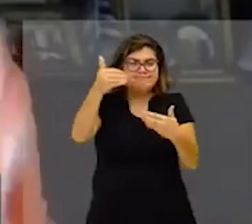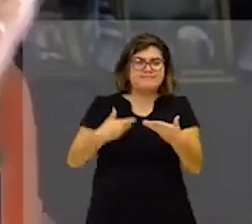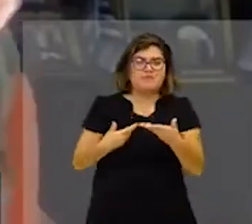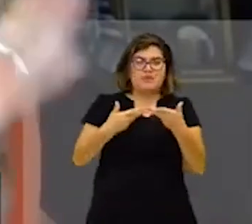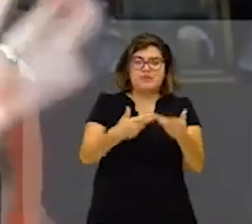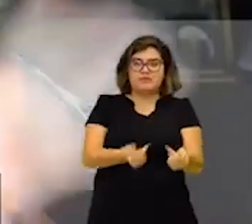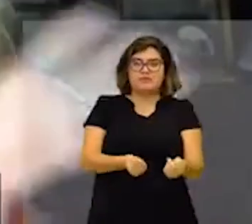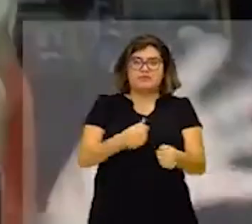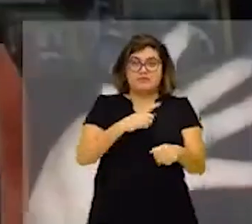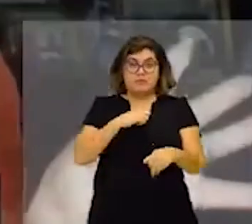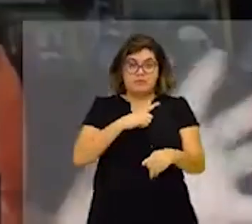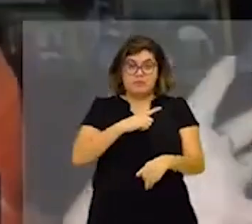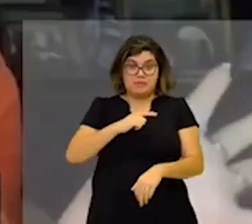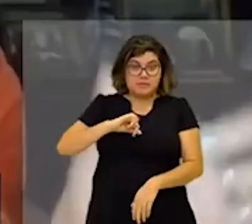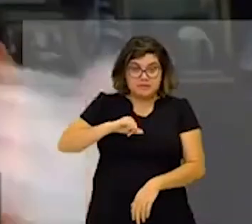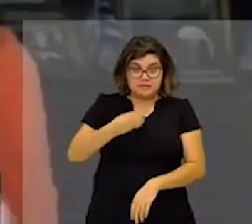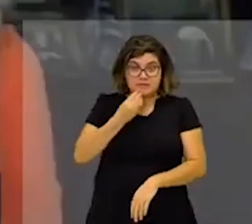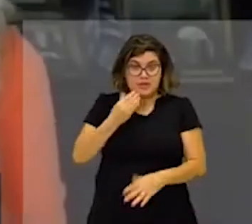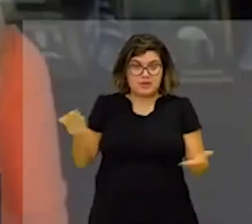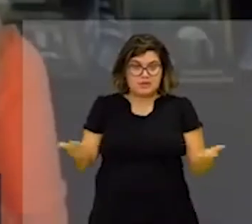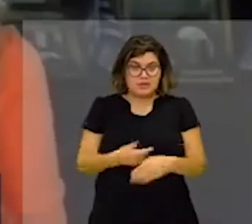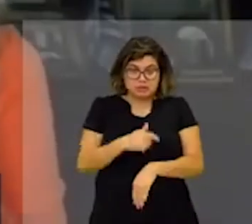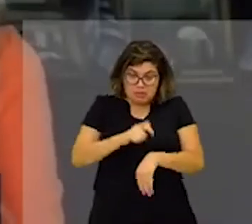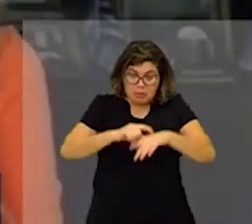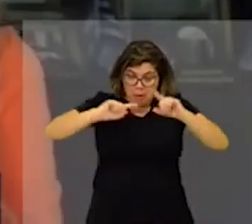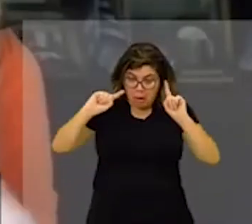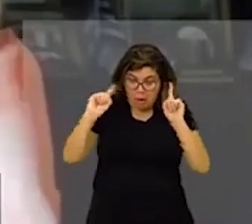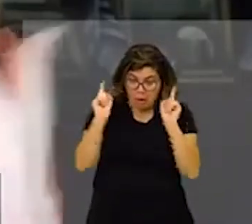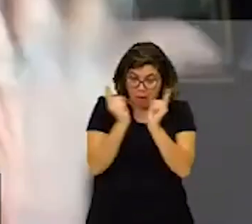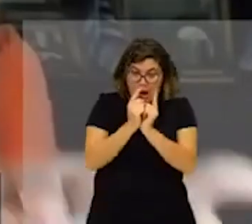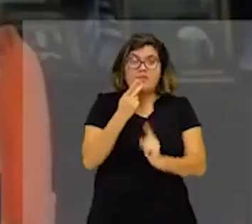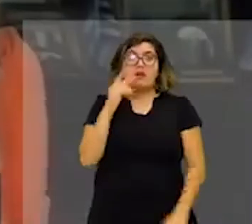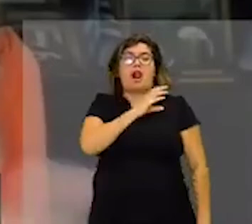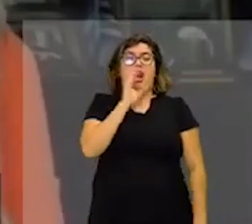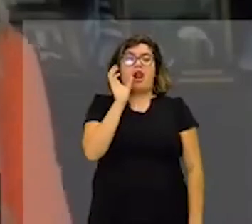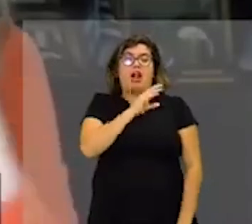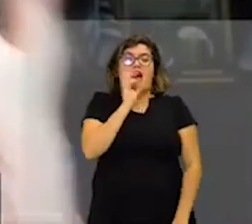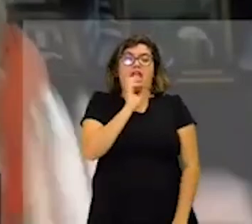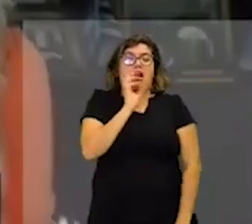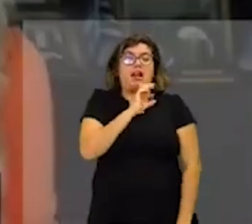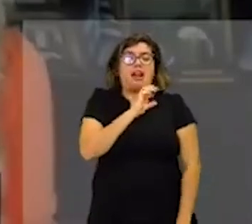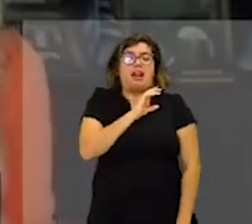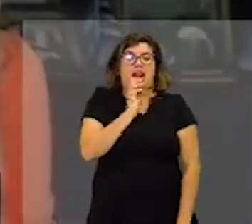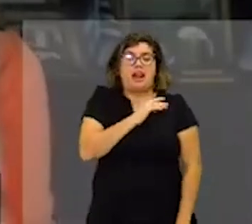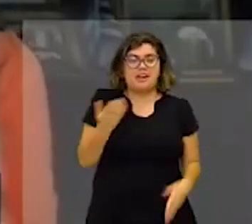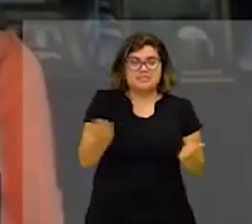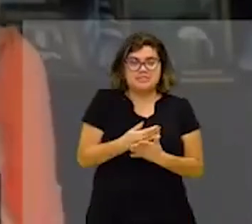que me Coube nesse curtíssimo tempo eu já falo rápido né Poliana agora você que ela mais rápido